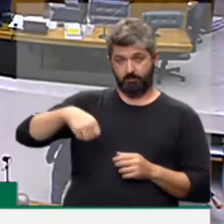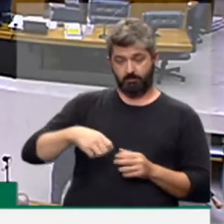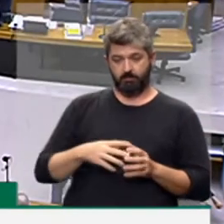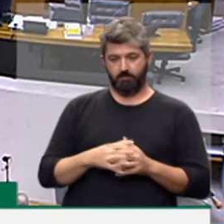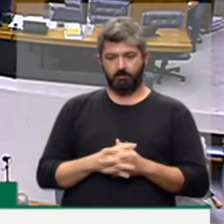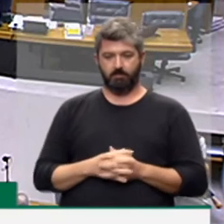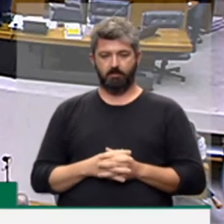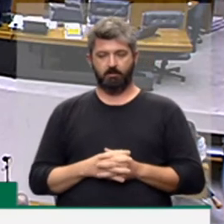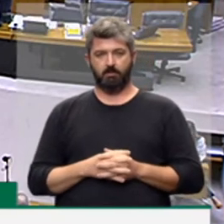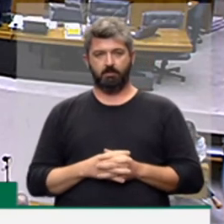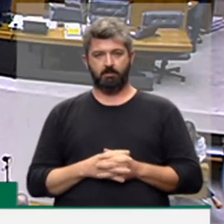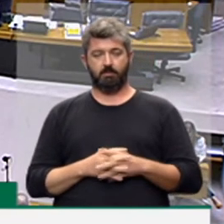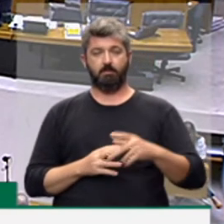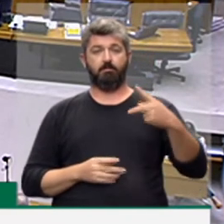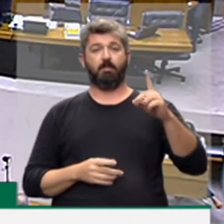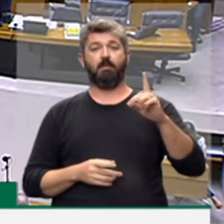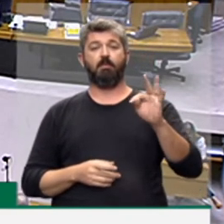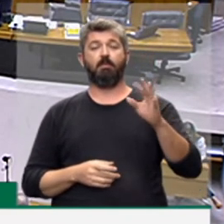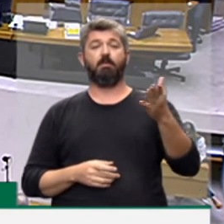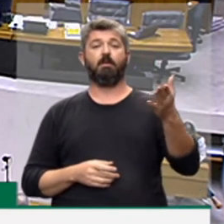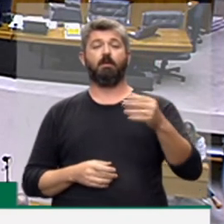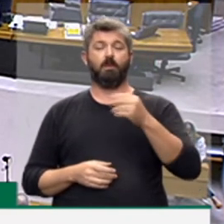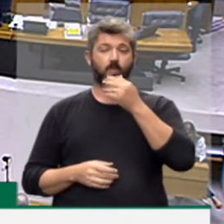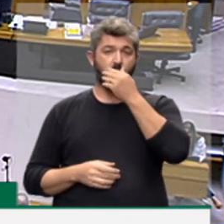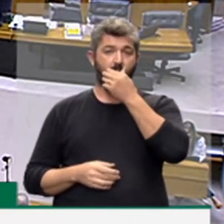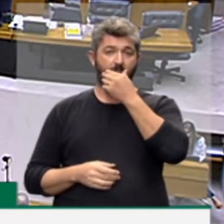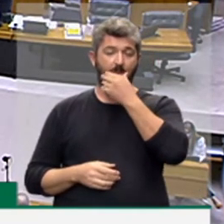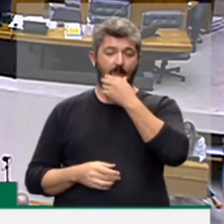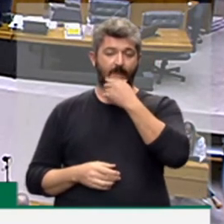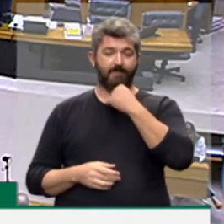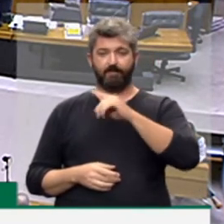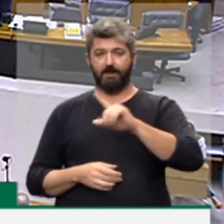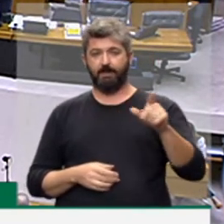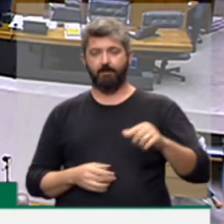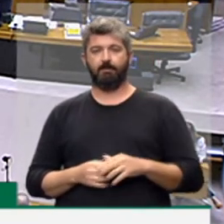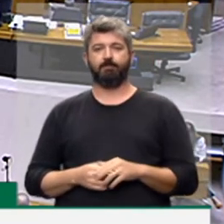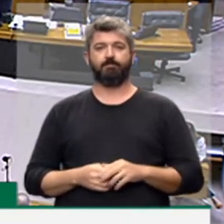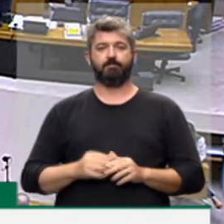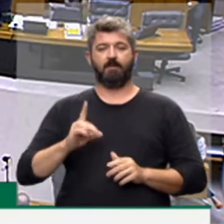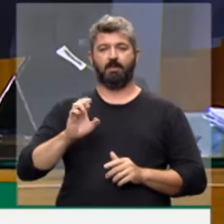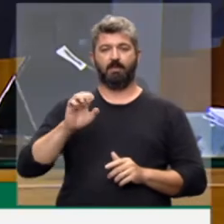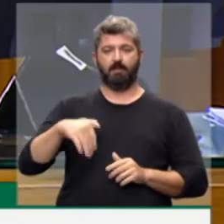[PRESIDENTE]: PSB? -- [DEPUTADO]: PSB ENCAMINHA NÃO, SENHOR PRESIDENTE. [PRESIDENTE]: PDT? -- [DEPUTADO]: PDT,